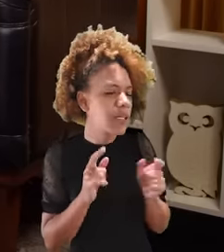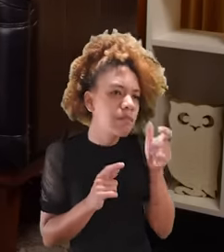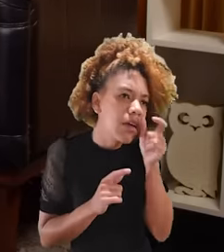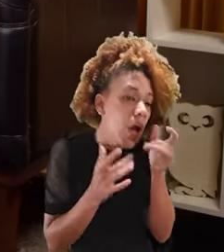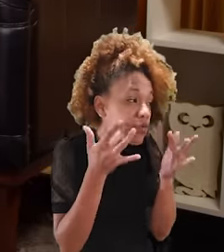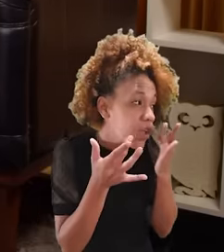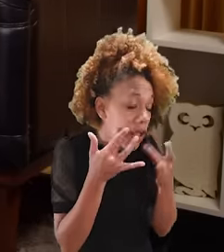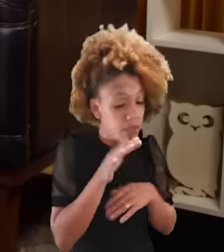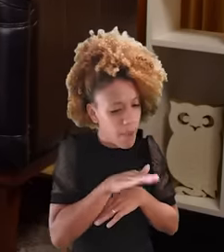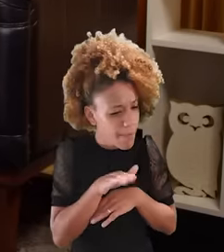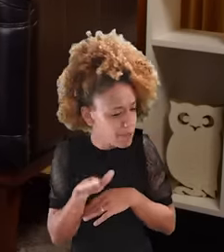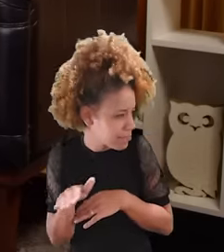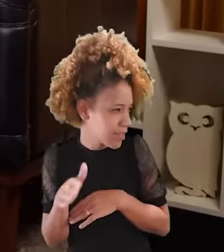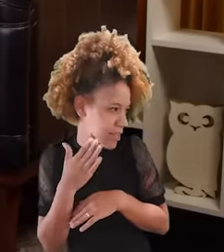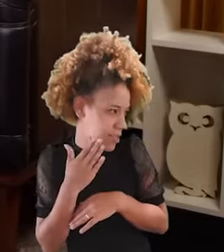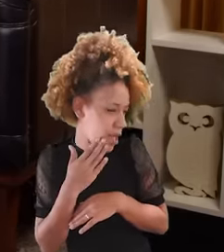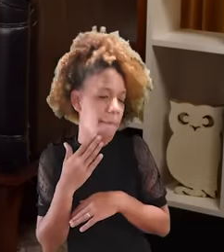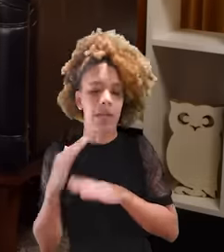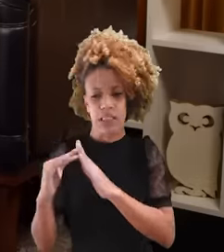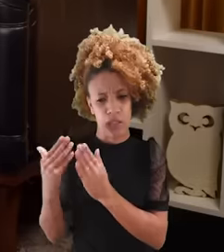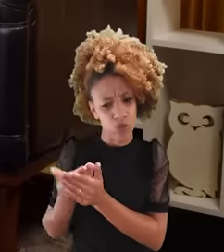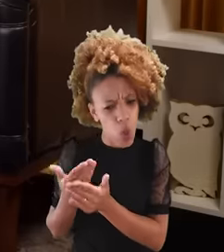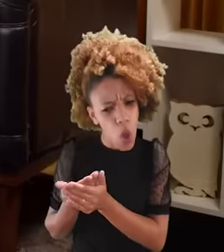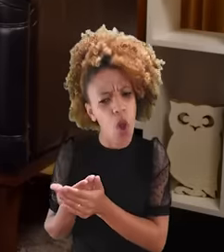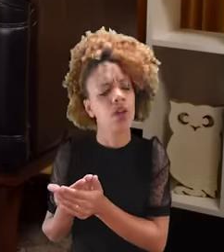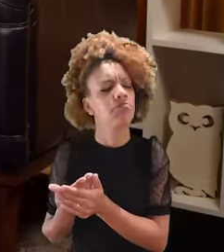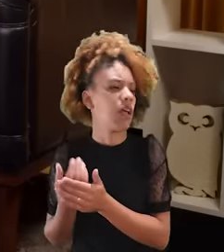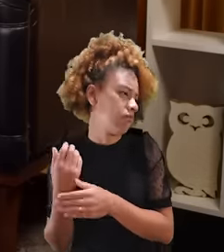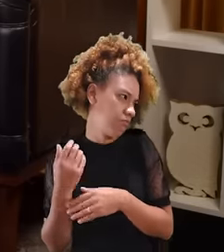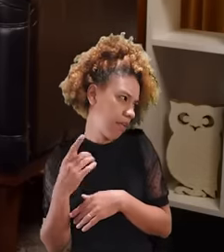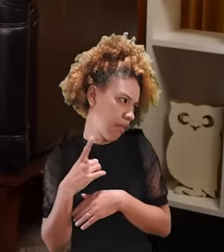tá moleque ali tipo aquela coisa da escola forçar você a ir pro Teatro sabe aquela coisa tem que ir